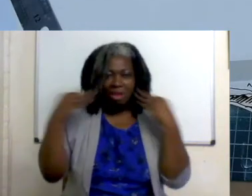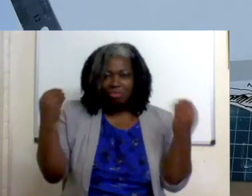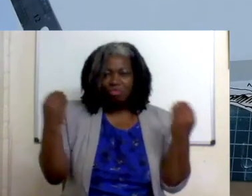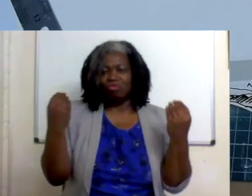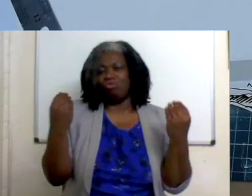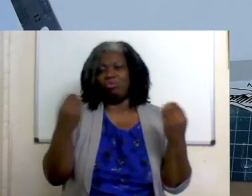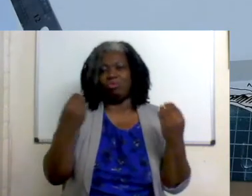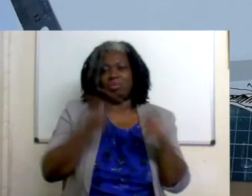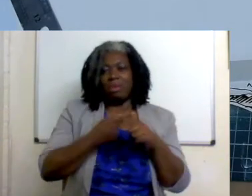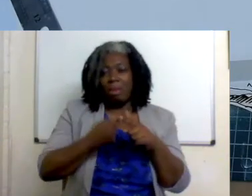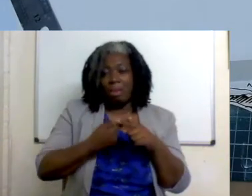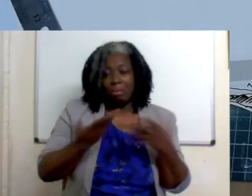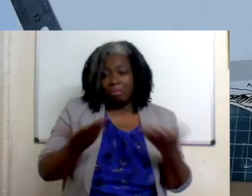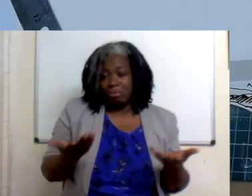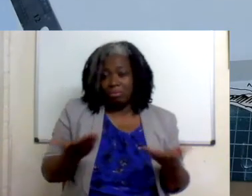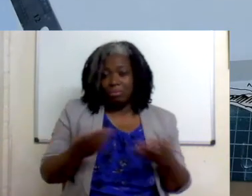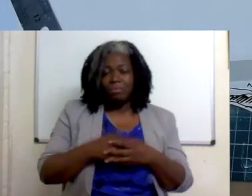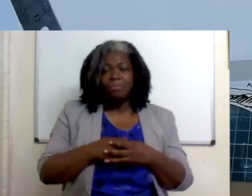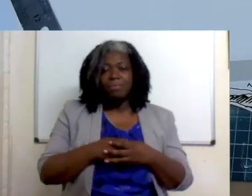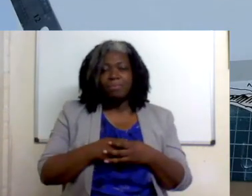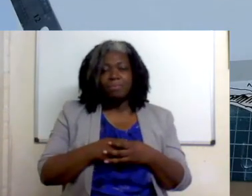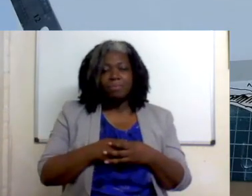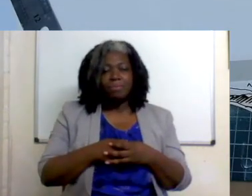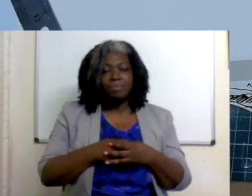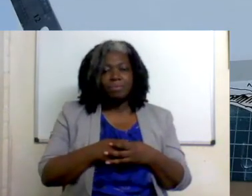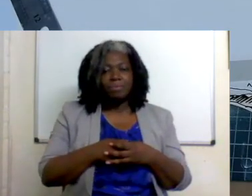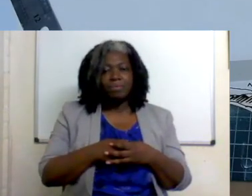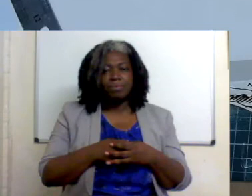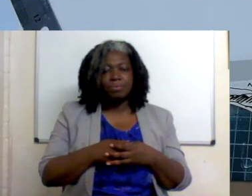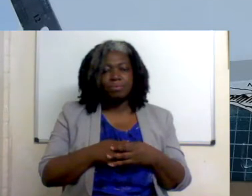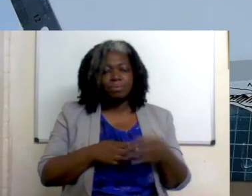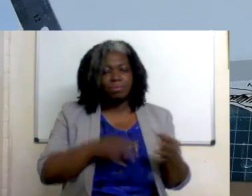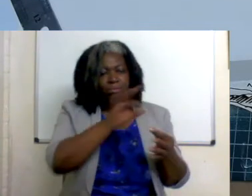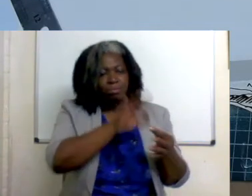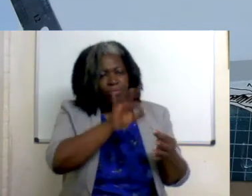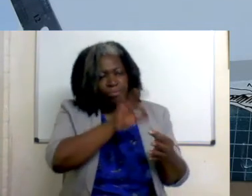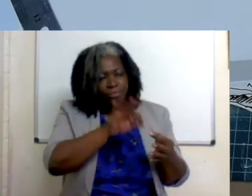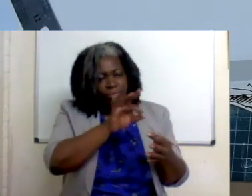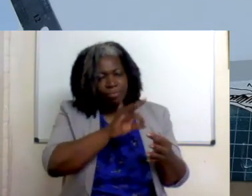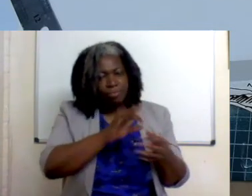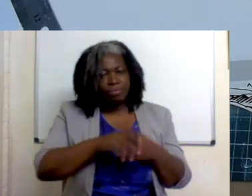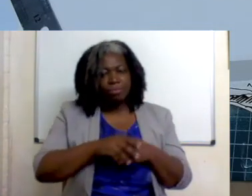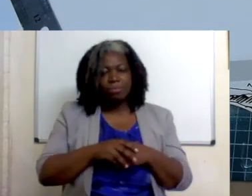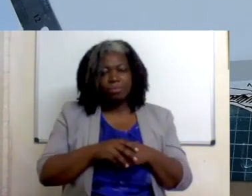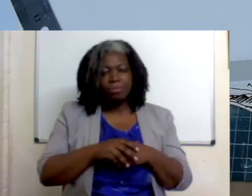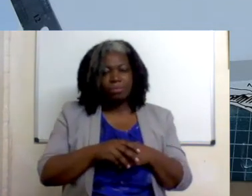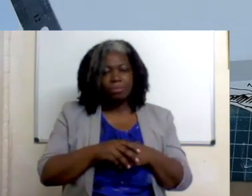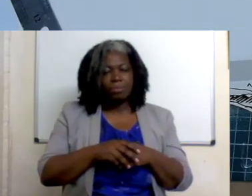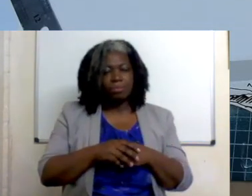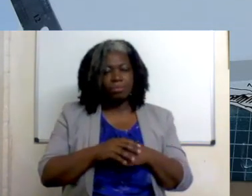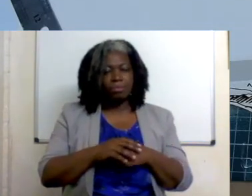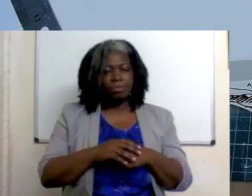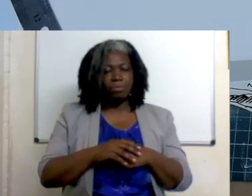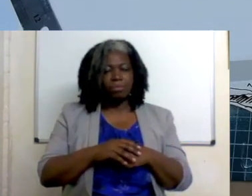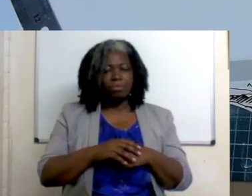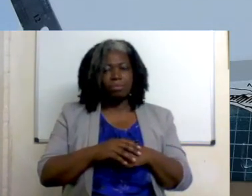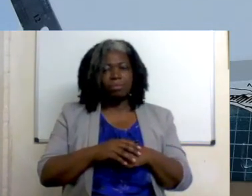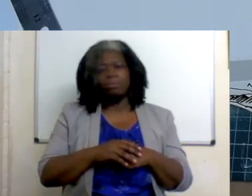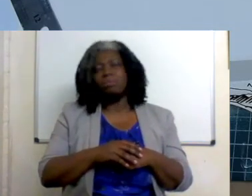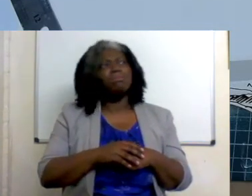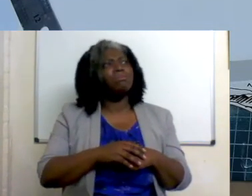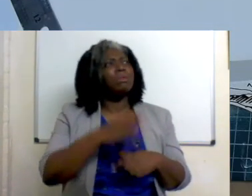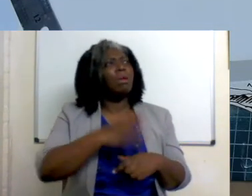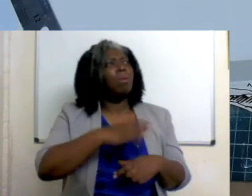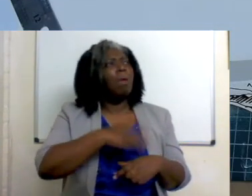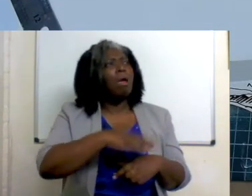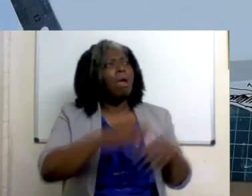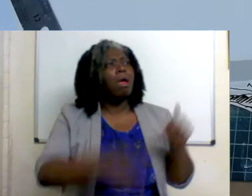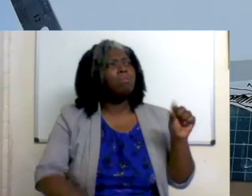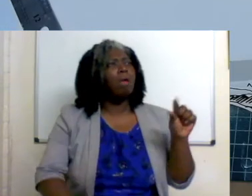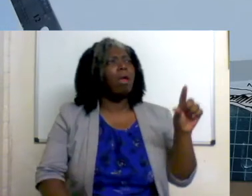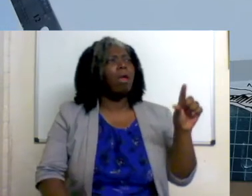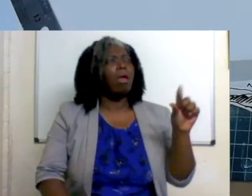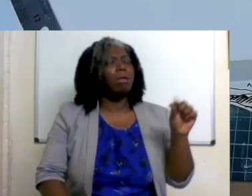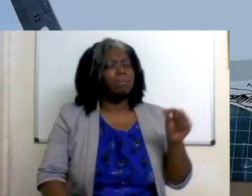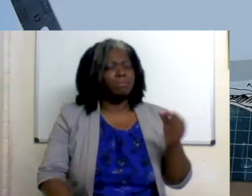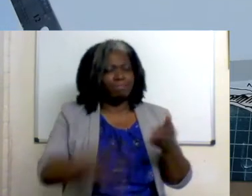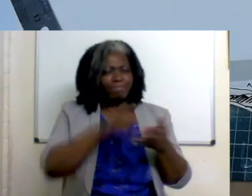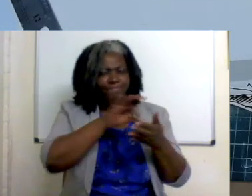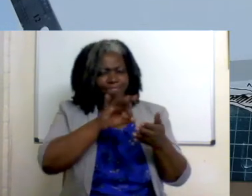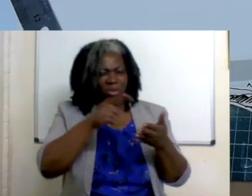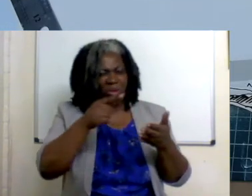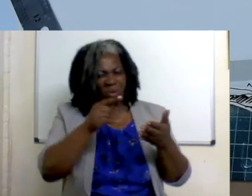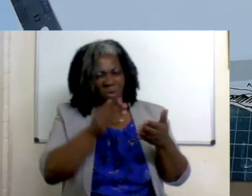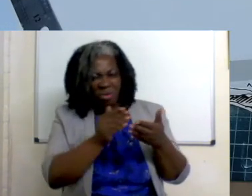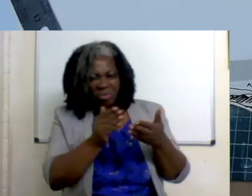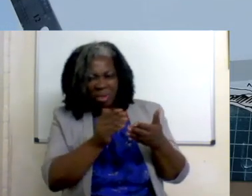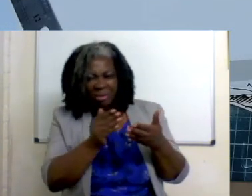predlad do polstiny, holandstiny, by byl: Chci to! Dej mi! A uz tady nemam